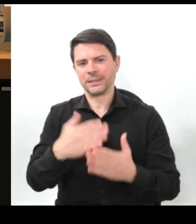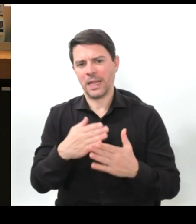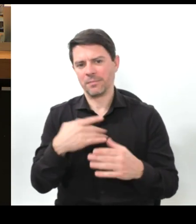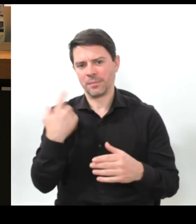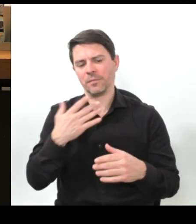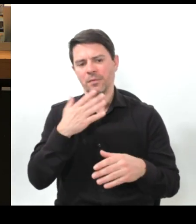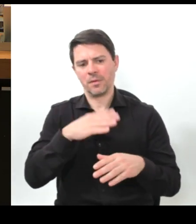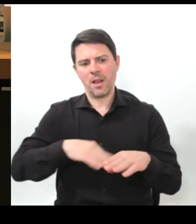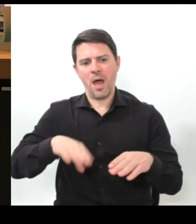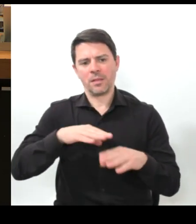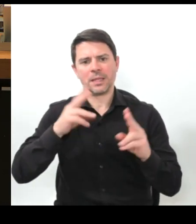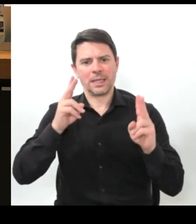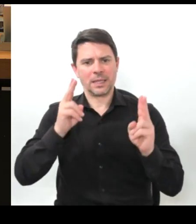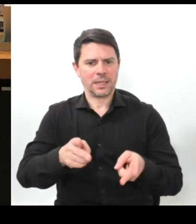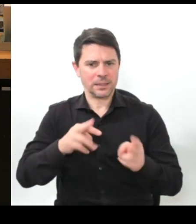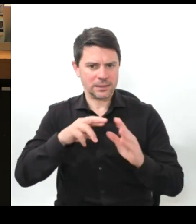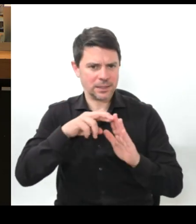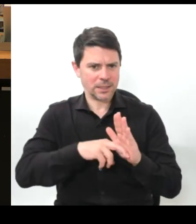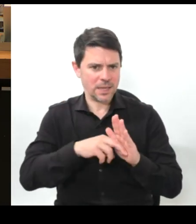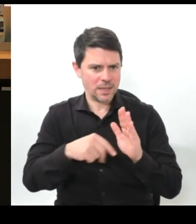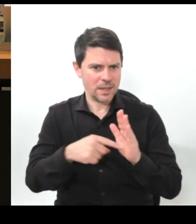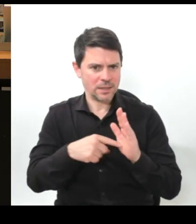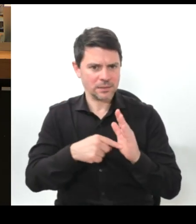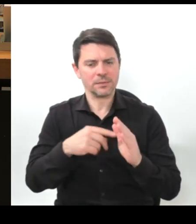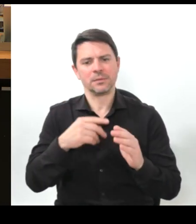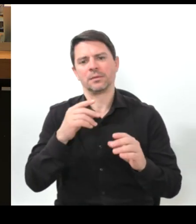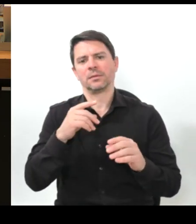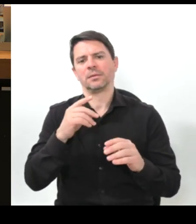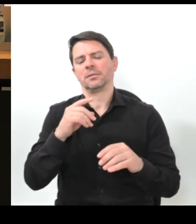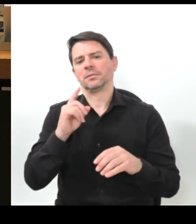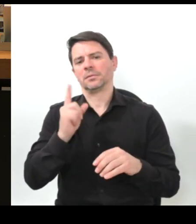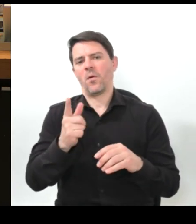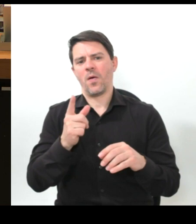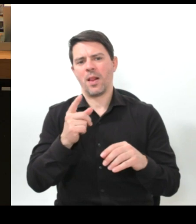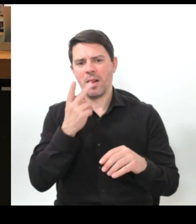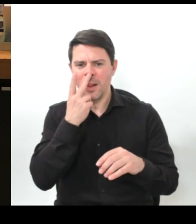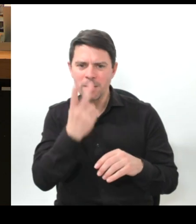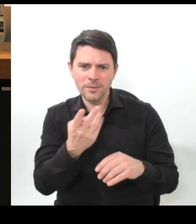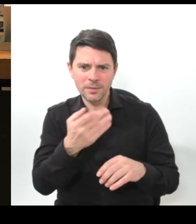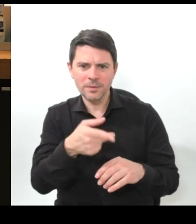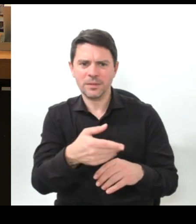Wenn und Aber. Weil es bei Denken wir dann zu höheren Kosten kommen kann, brauchen wir möglicherweie